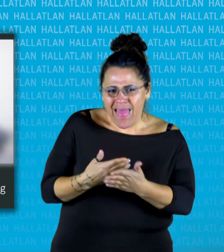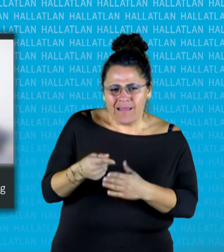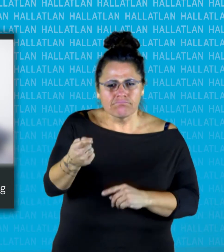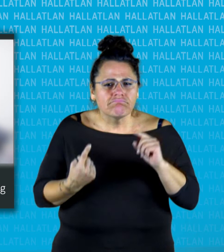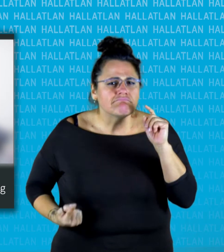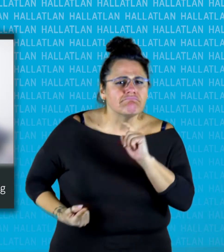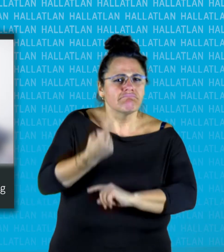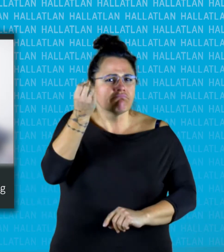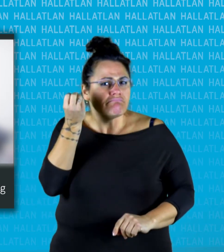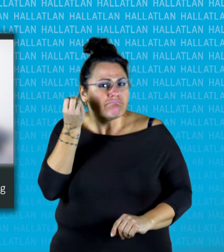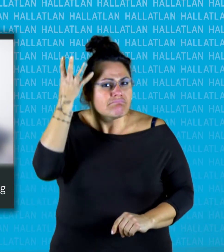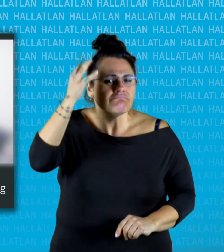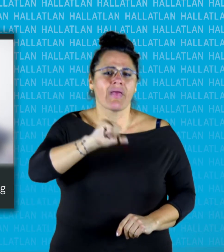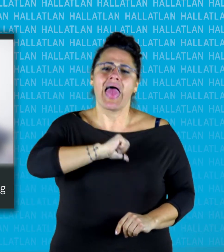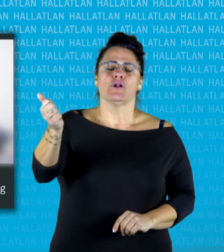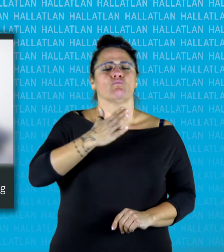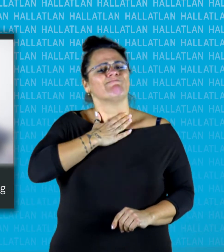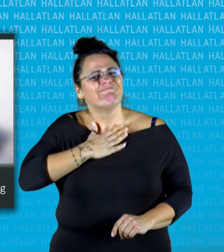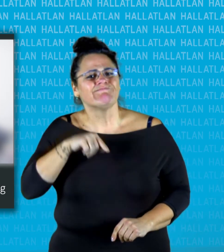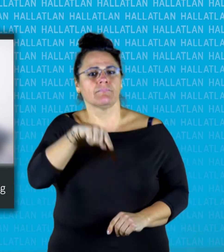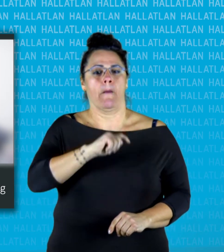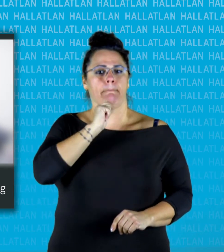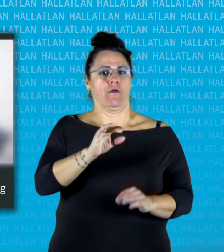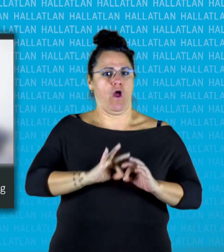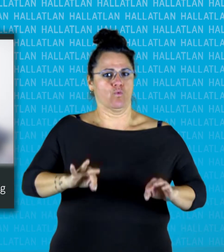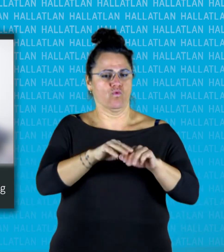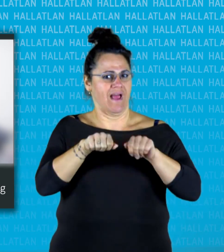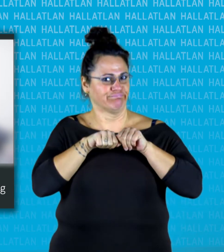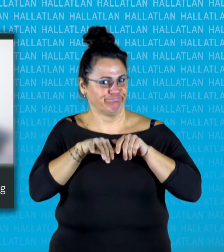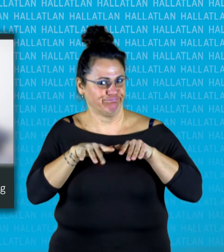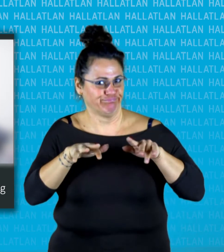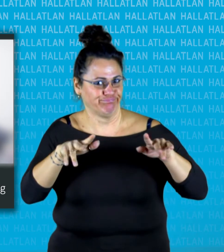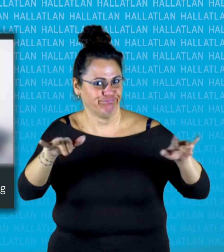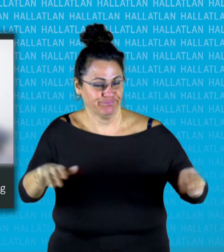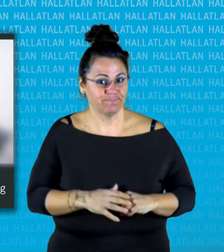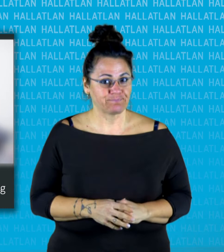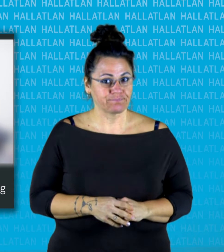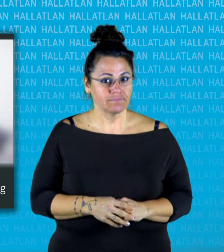egyedülálló ötletüket azonban első körben Magyarországon terjesztenék ki.